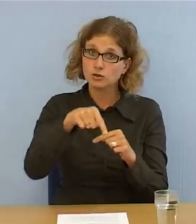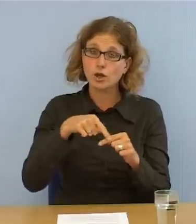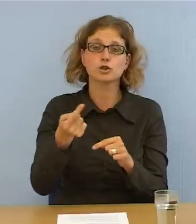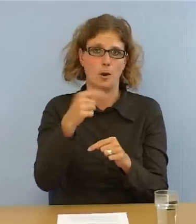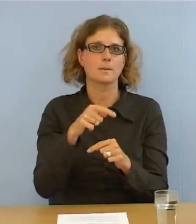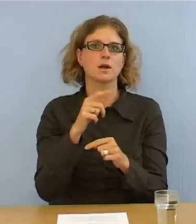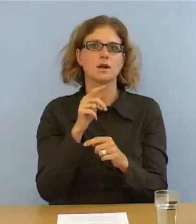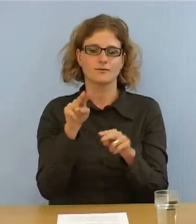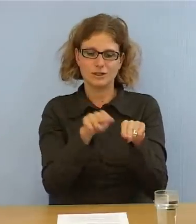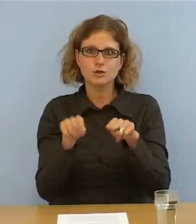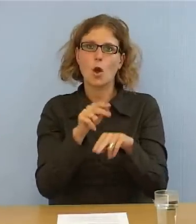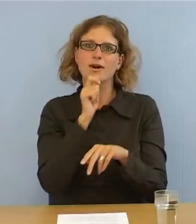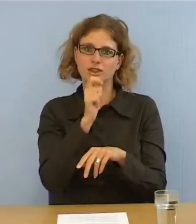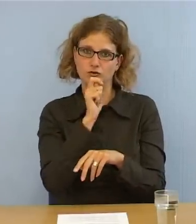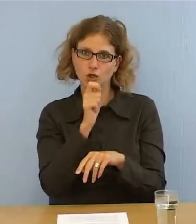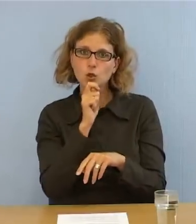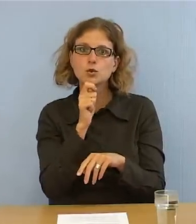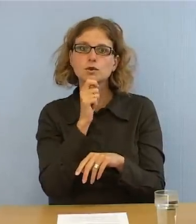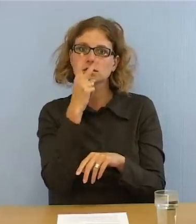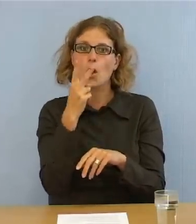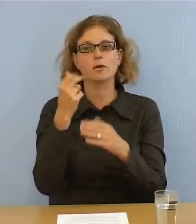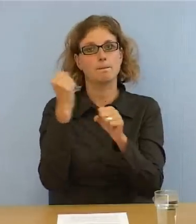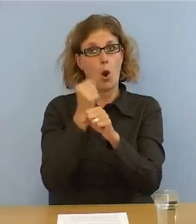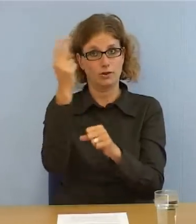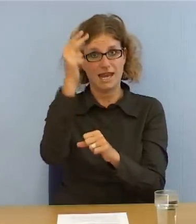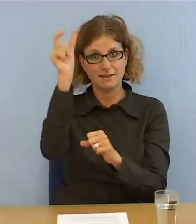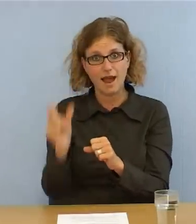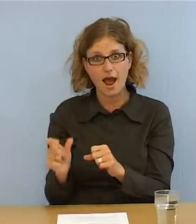Binnenkort kunt u een interview zien op de website...